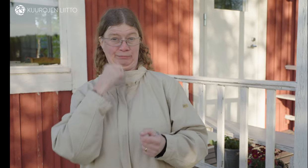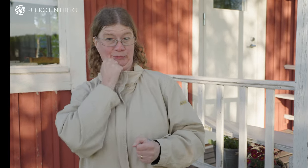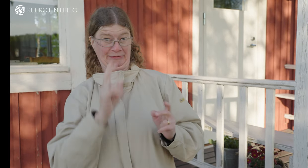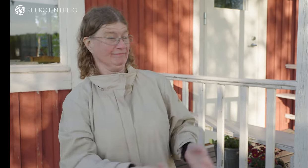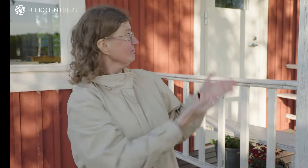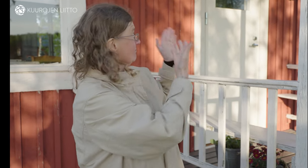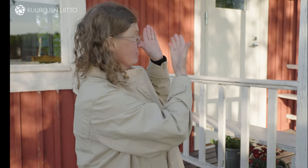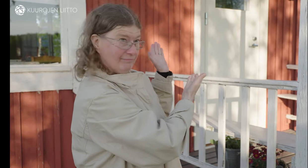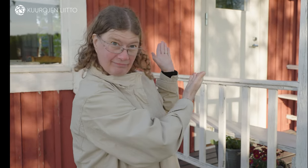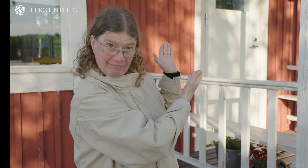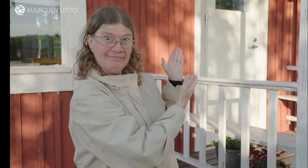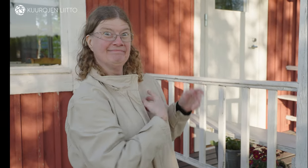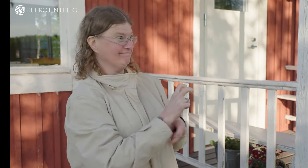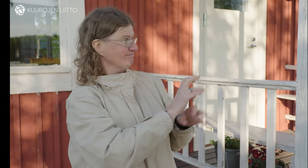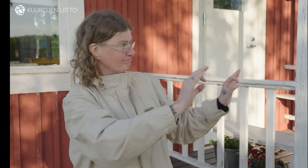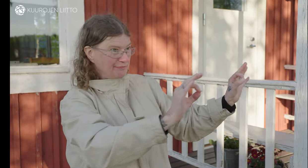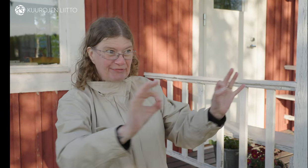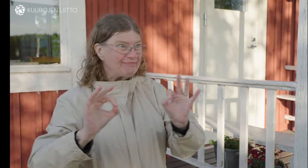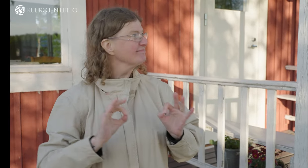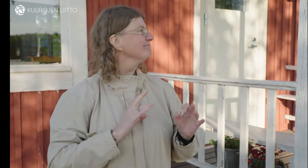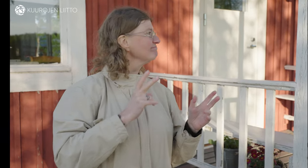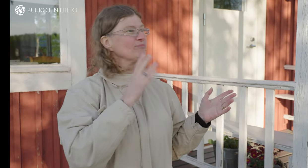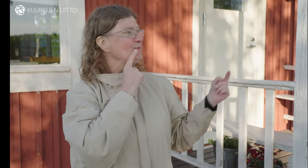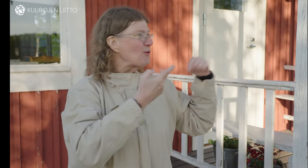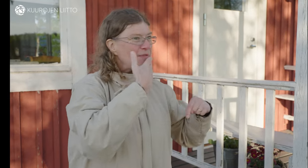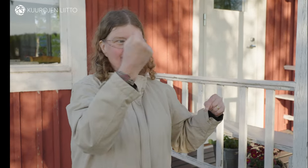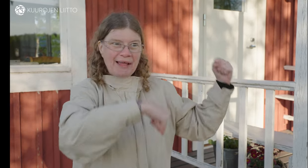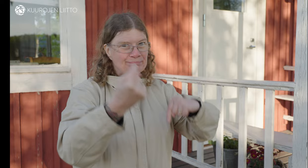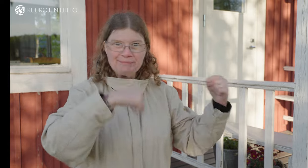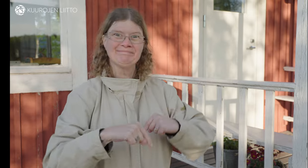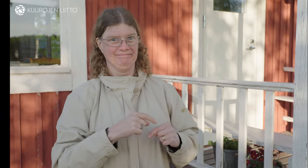Asuin täällä, pidin paikasta huolta ja pidin silmällä keitä täällä käy.